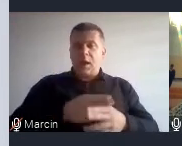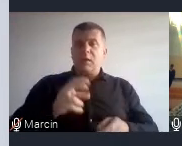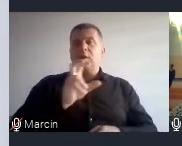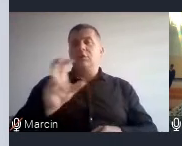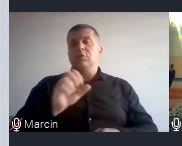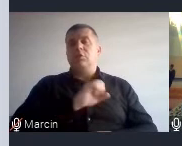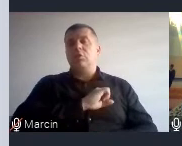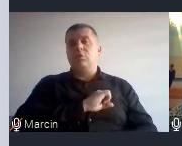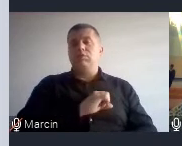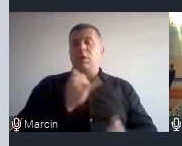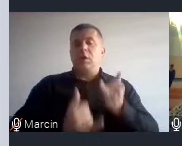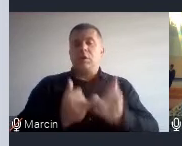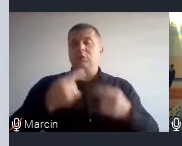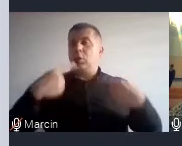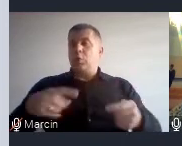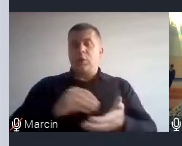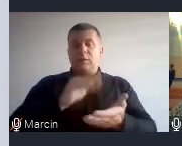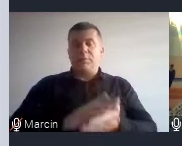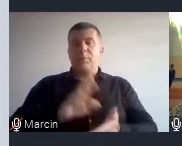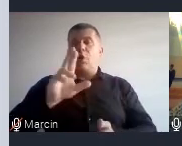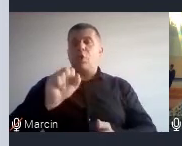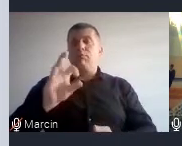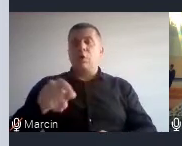Jeśli nie zapisano, że robocze, to w kalendarzowych,